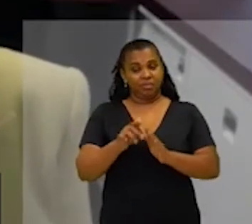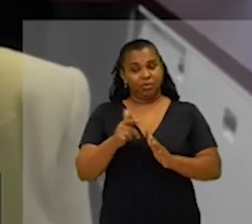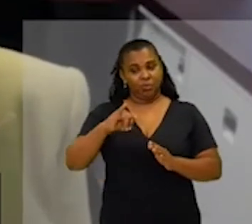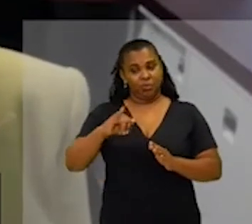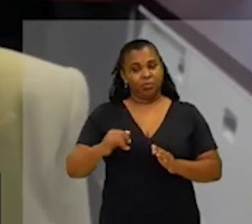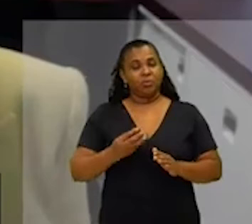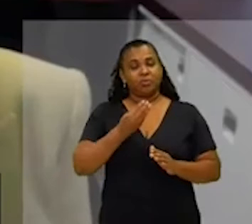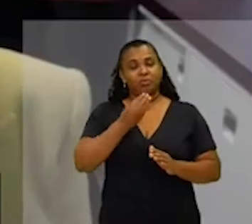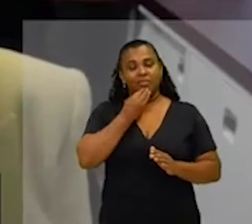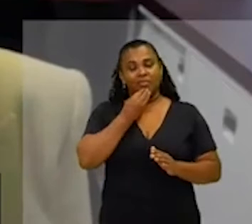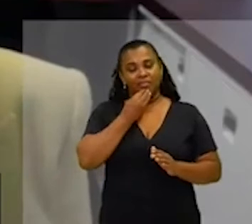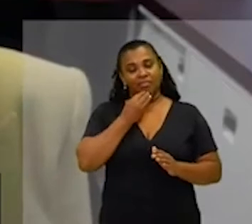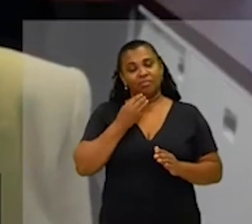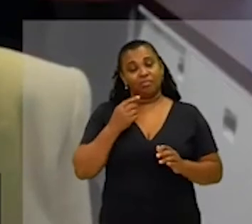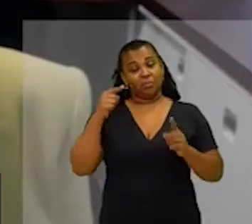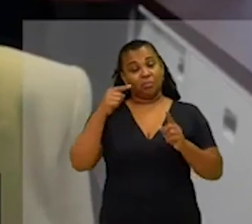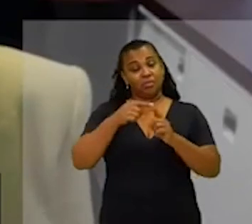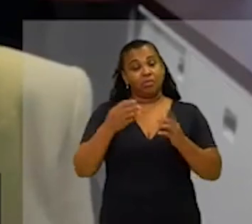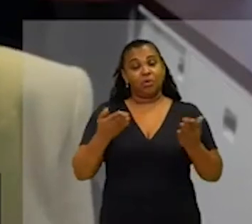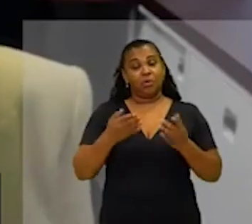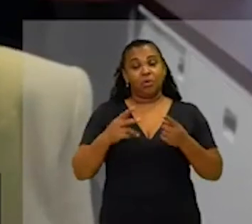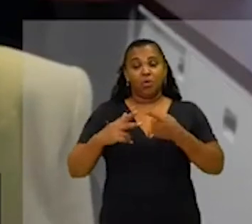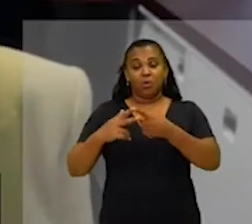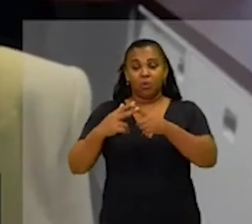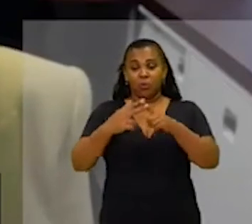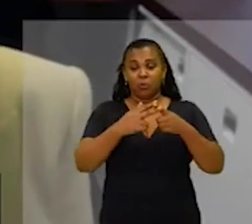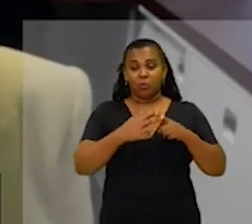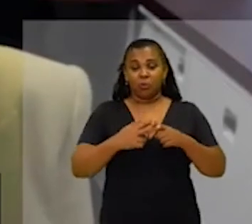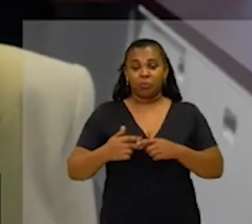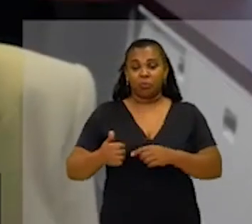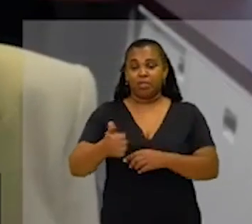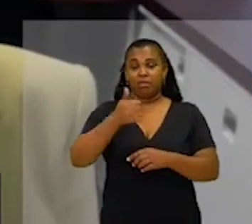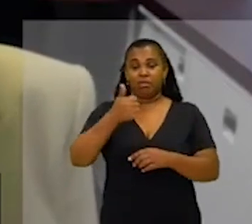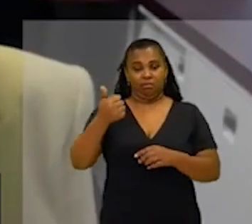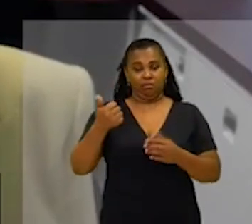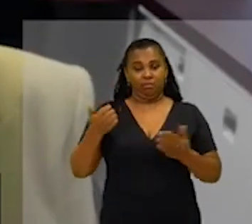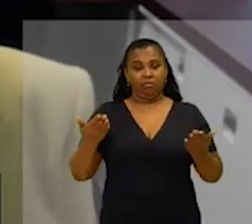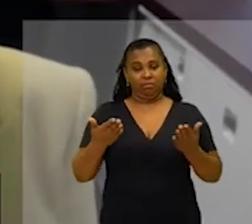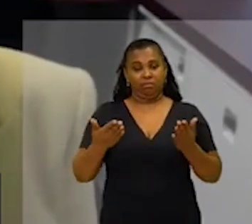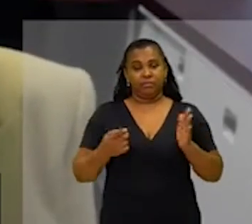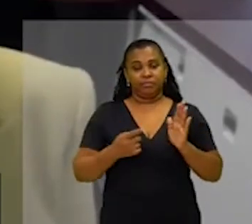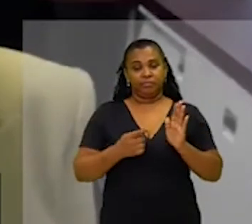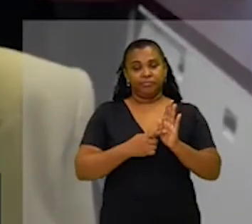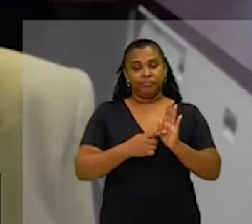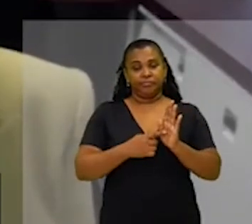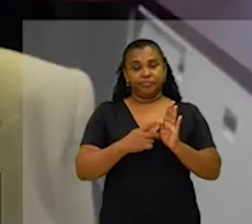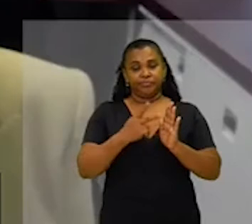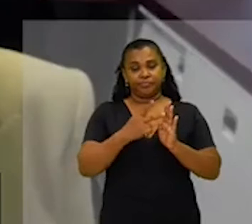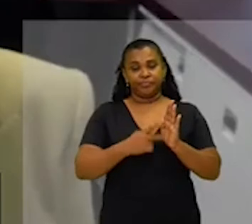eu o objetivo cm é tentar é aprimorar aqui tá disponível as três tenistas as quais eu parti